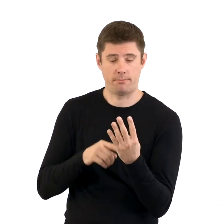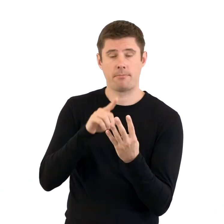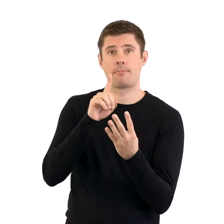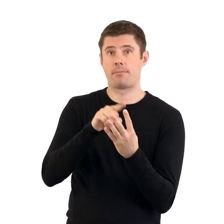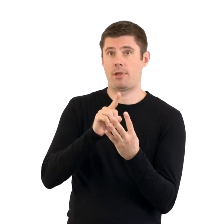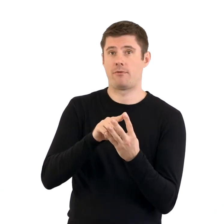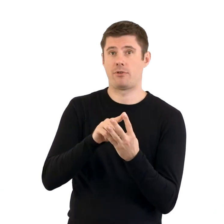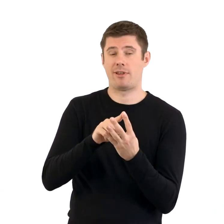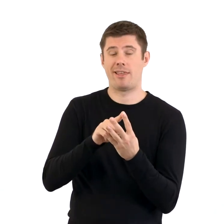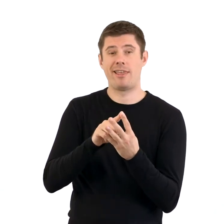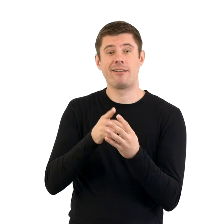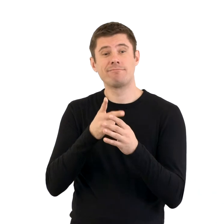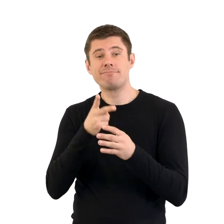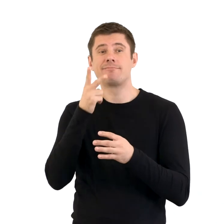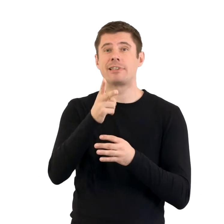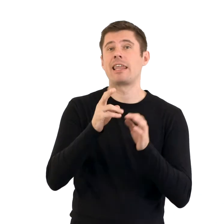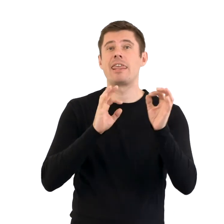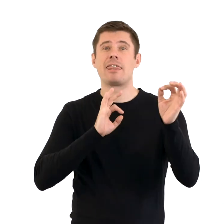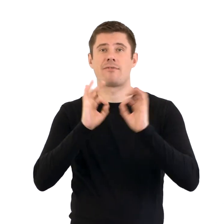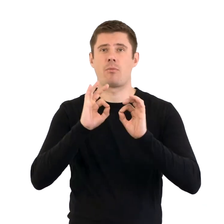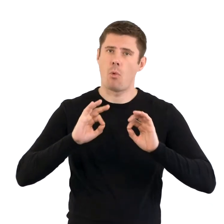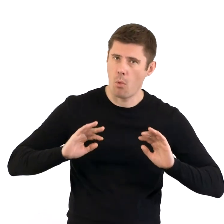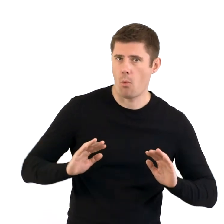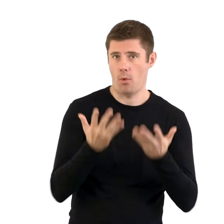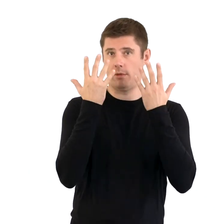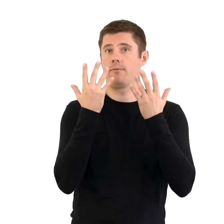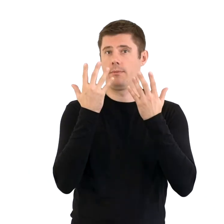łatwiejszy dostęp do danych